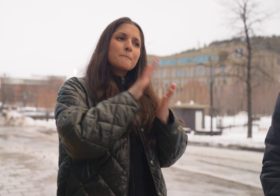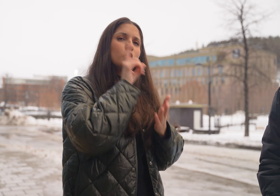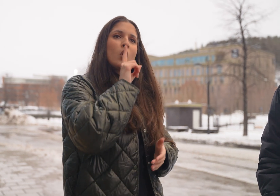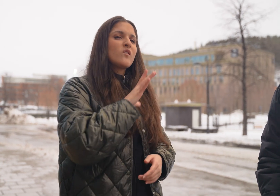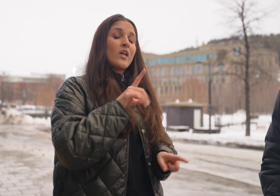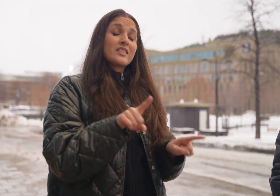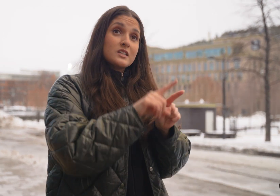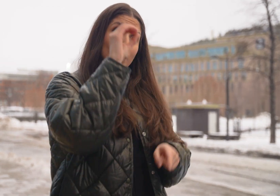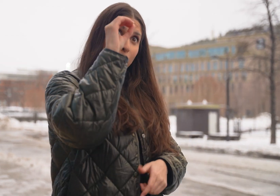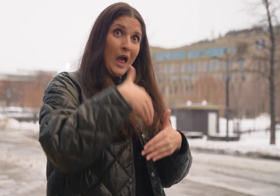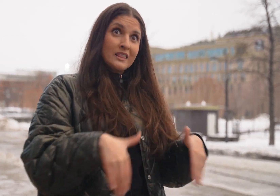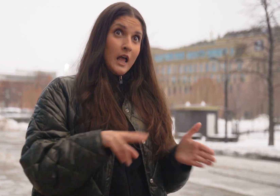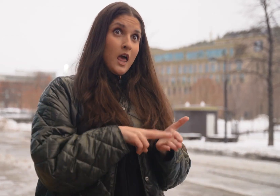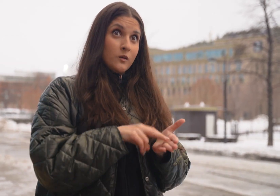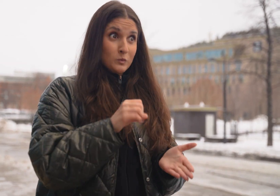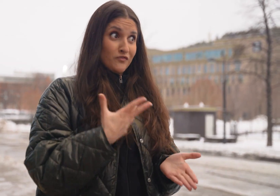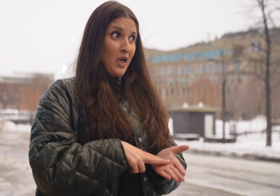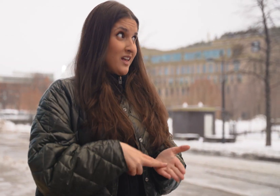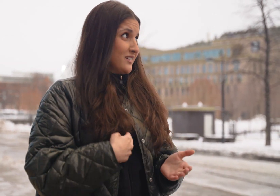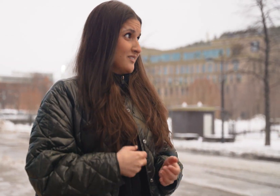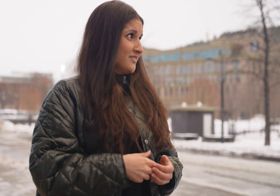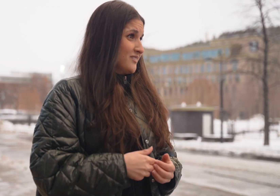Om jag ska vara ärlig, med döva har man nästan ingen integritet.